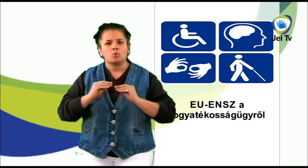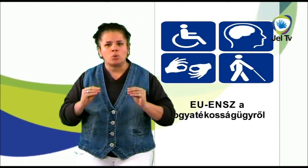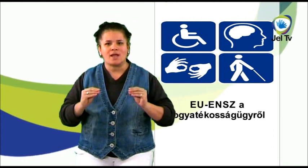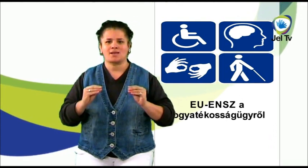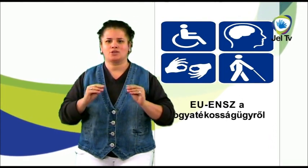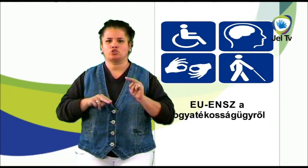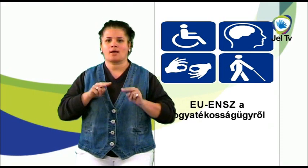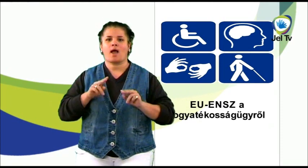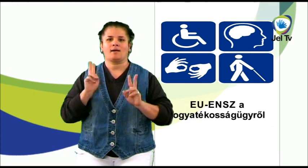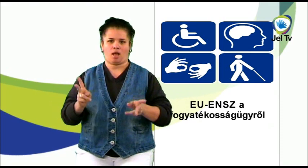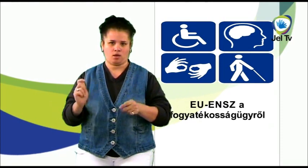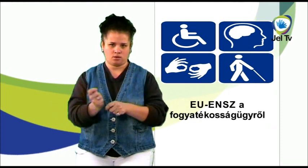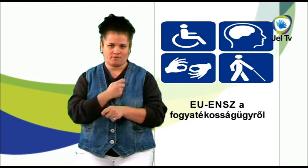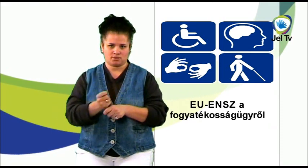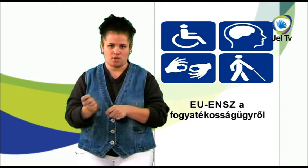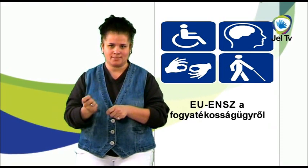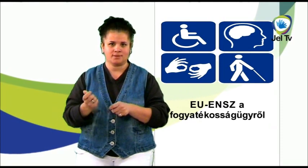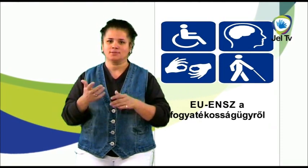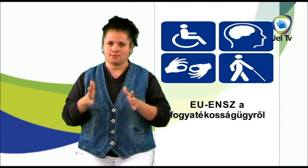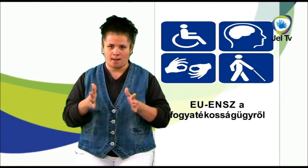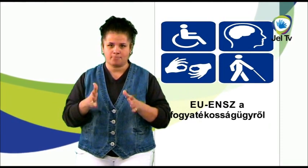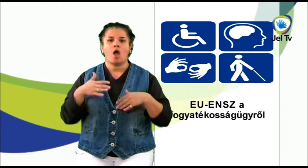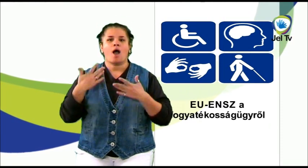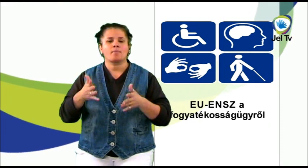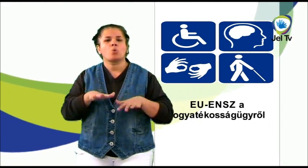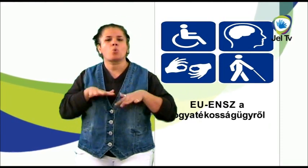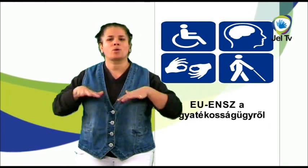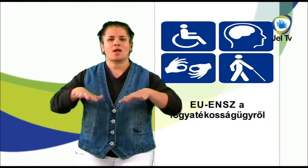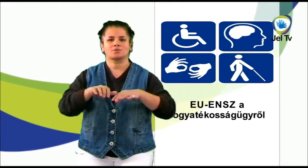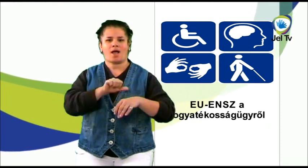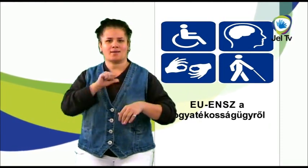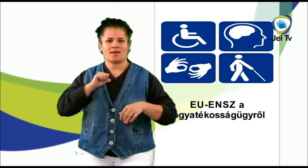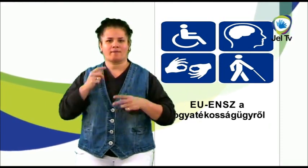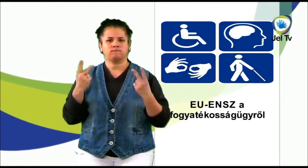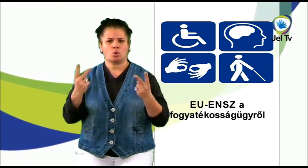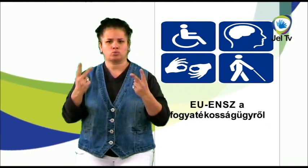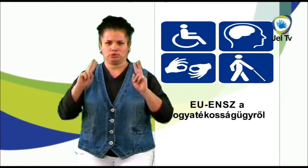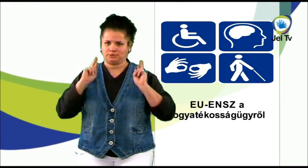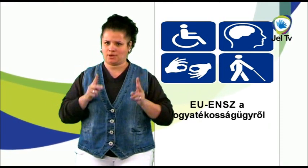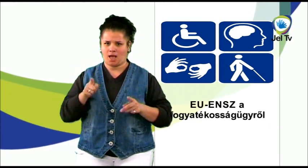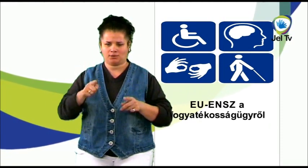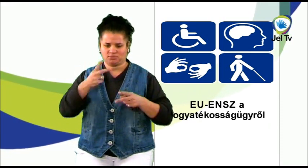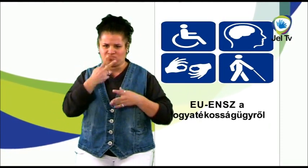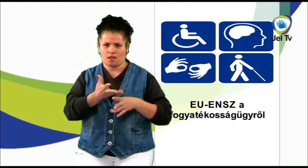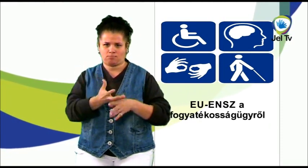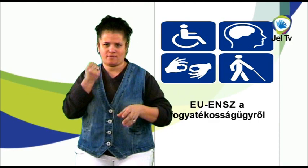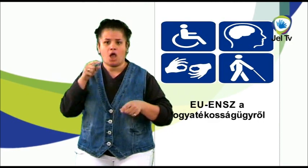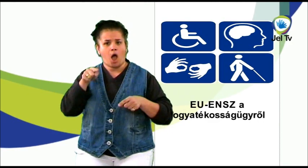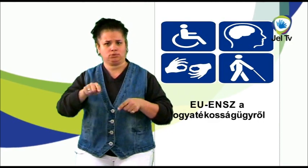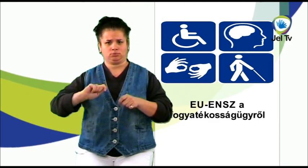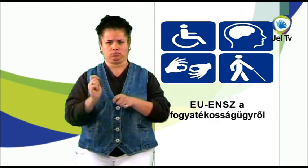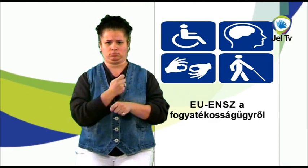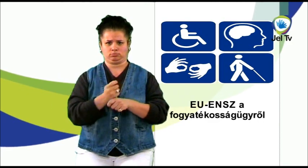nem gyógykezeléssel kell javítani, hanem környezeti és egyéni tényezők figyelembevételével kell a helyzetüket megítélni.